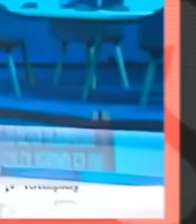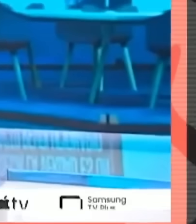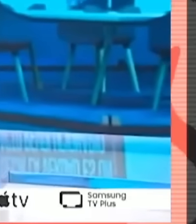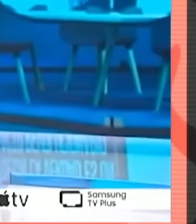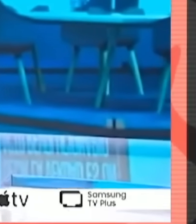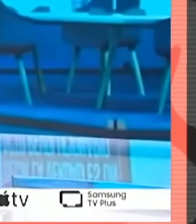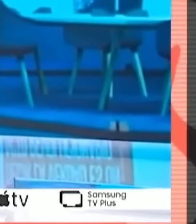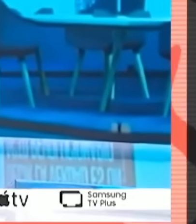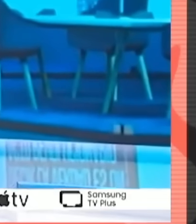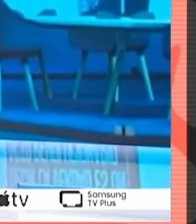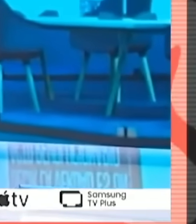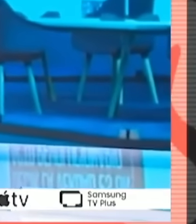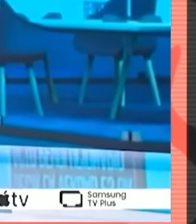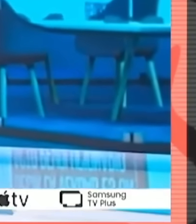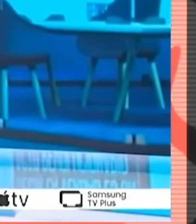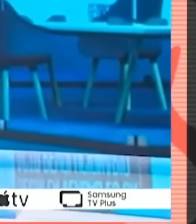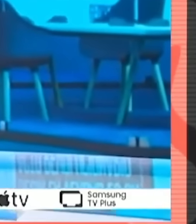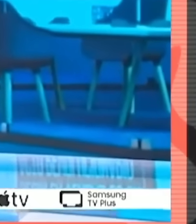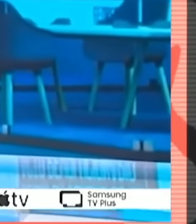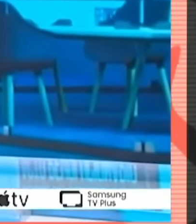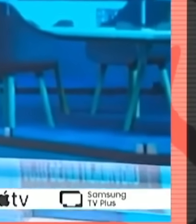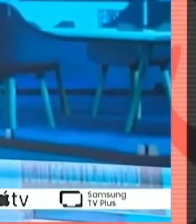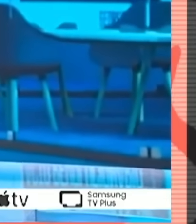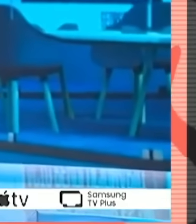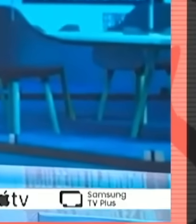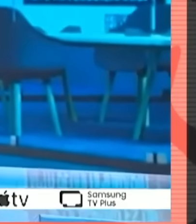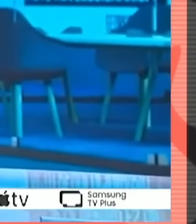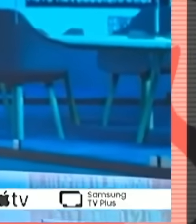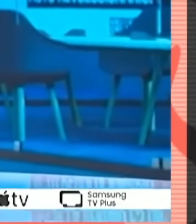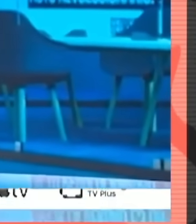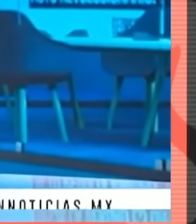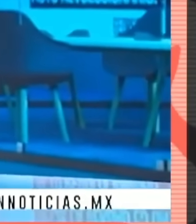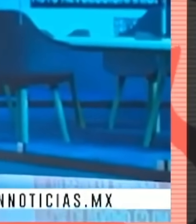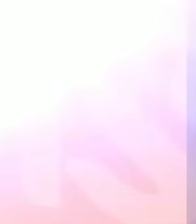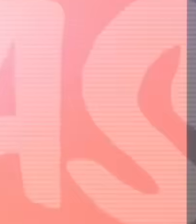aumento en el precio de las gasolinas es un duro golpe para los bolsillos de todos los mexicanos.